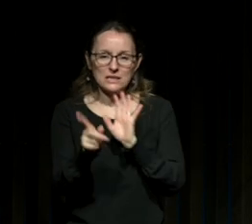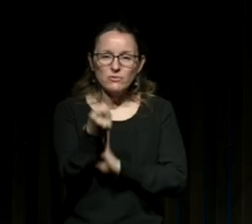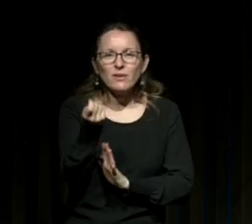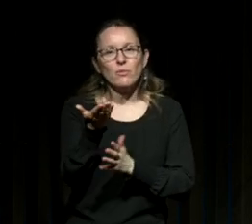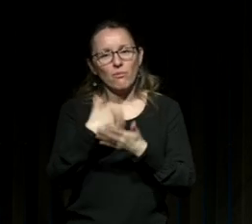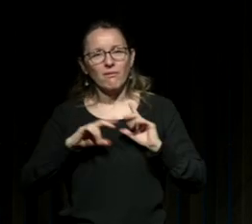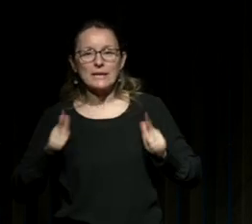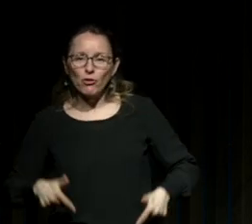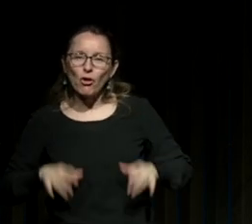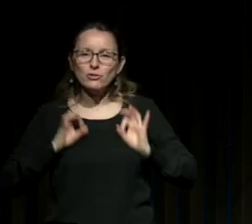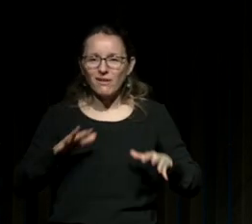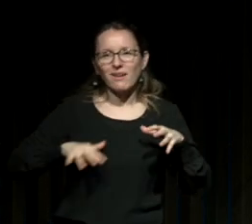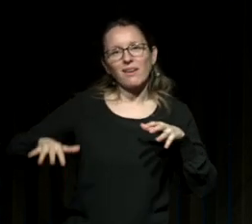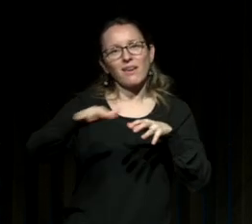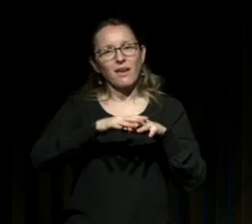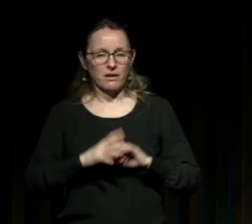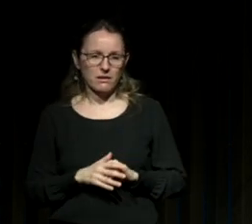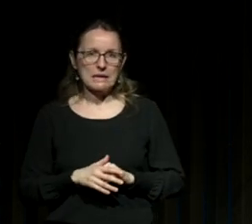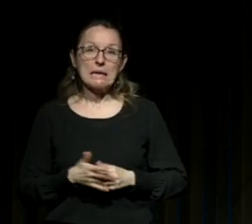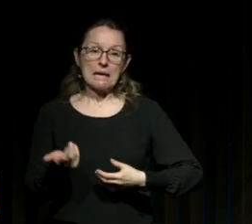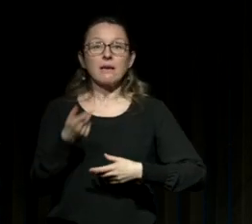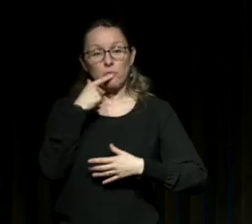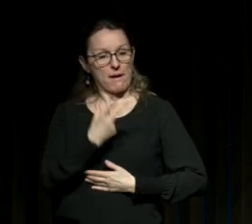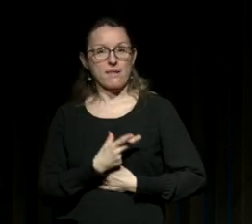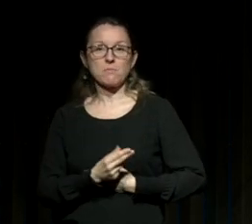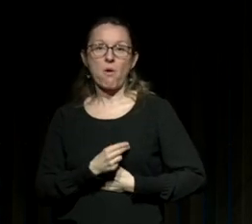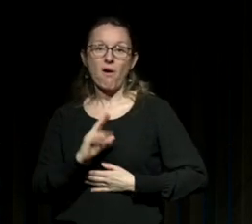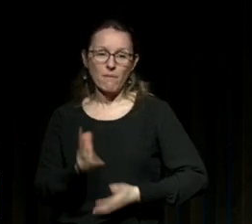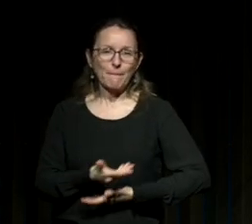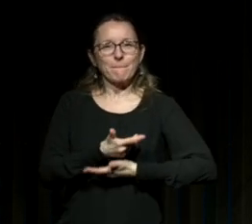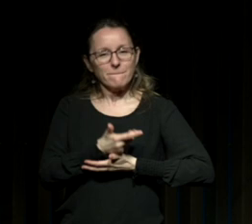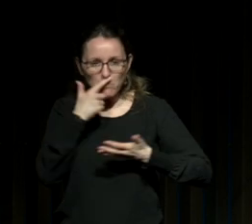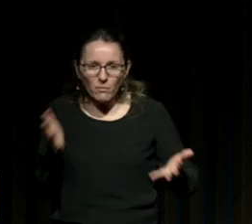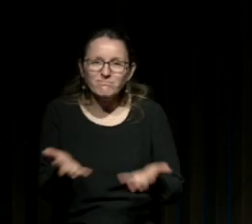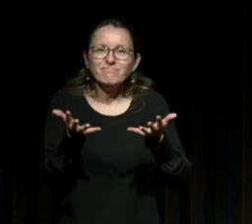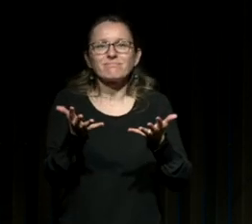puis de l'aménagement urbain je vous en ai dit un petit un petit mot tout à l'heure mais c'est